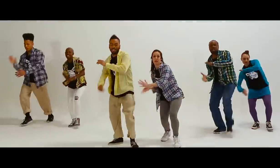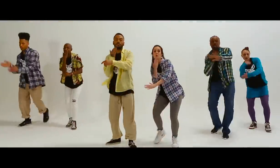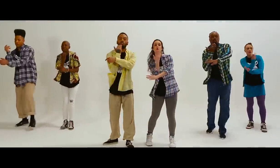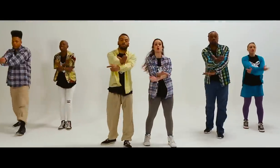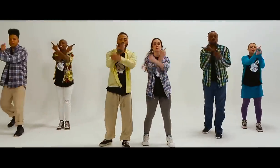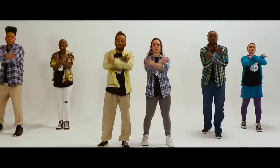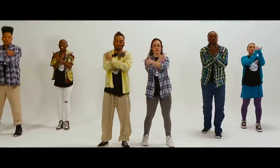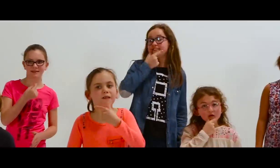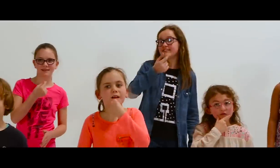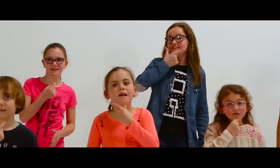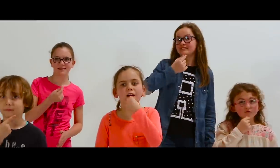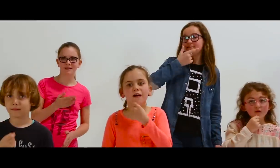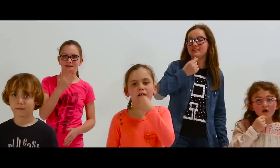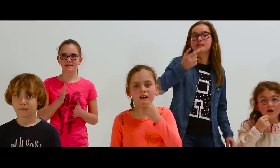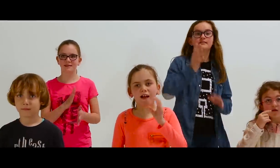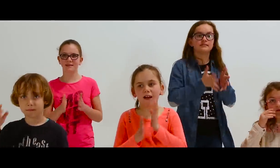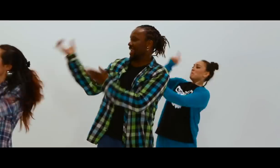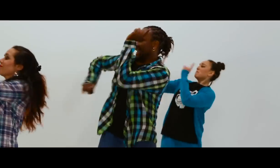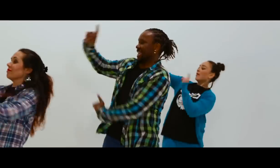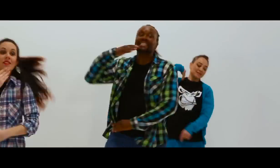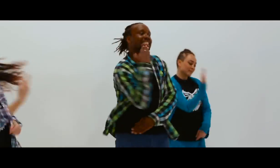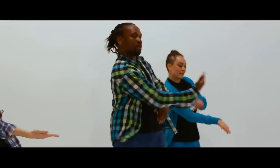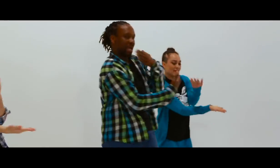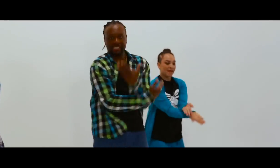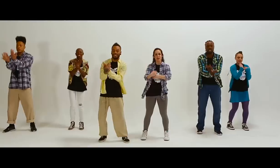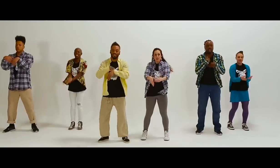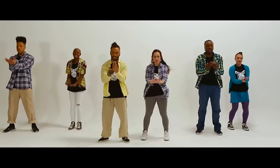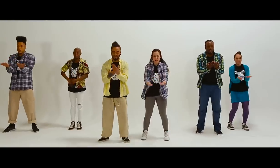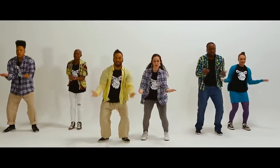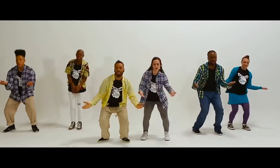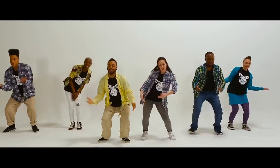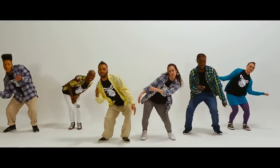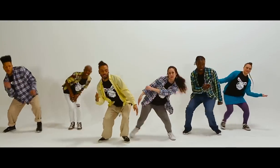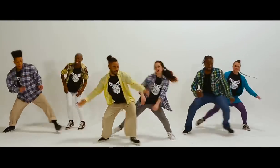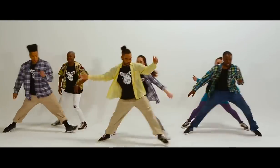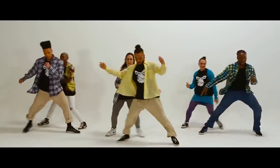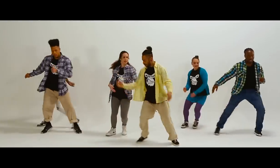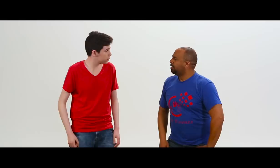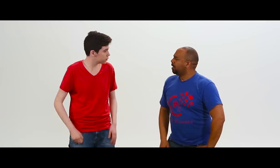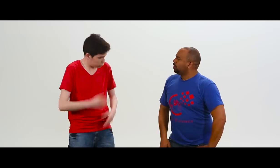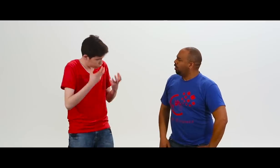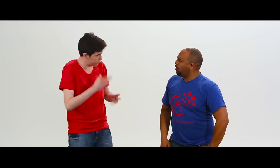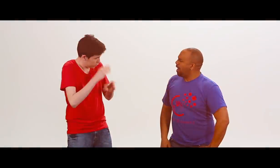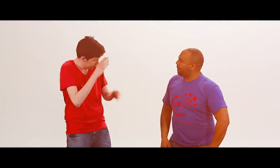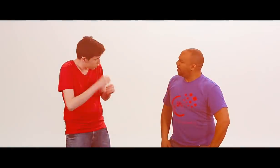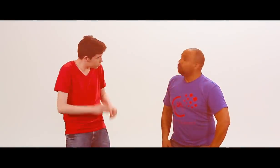signer bonjour !! c'est trés facile !! signer merci !! pas difficile !! Tu veux apprendre !!